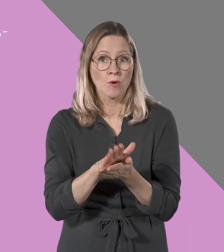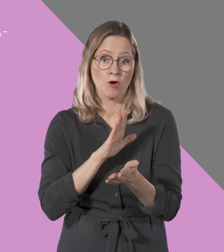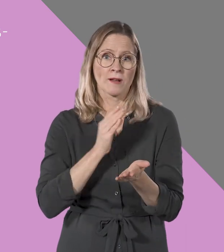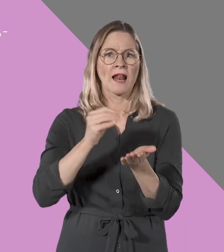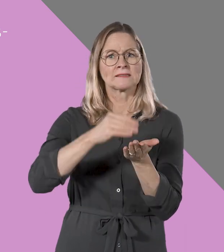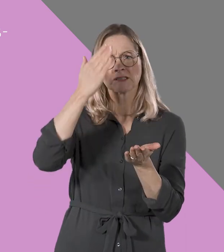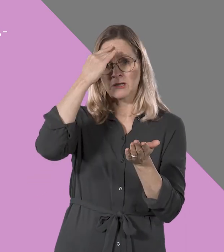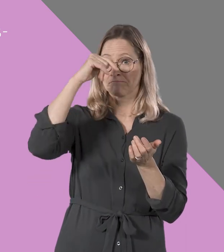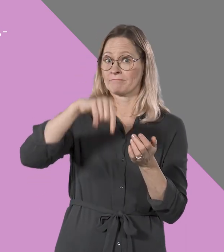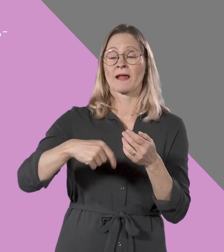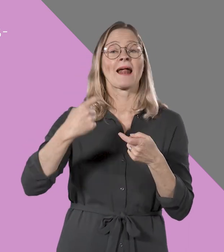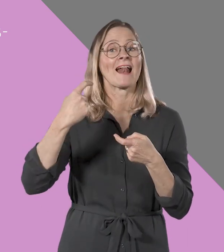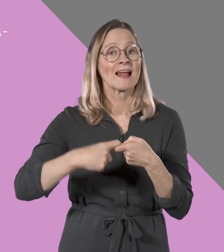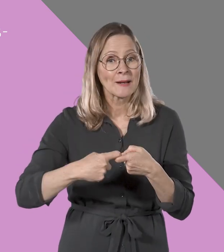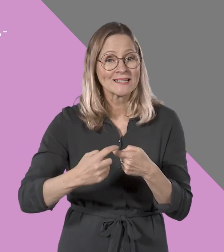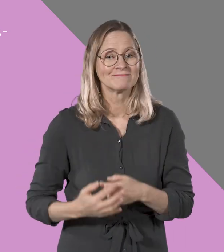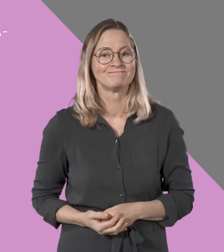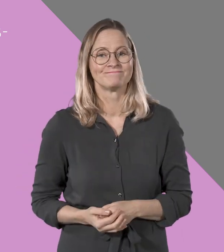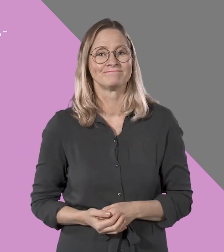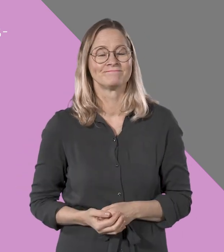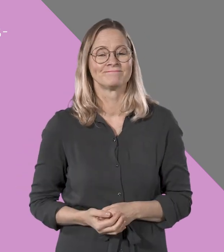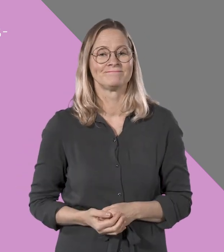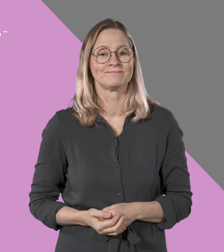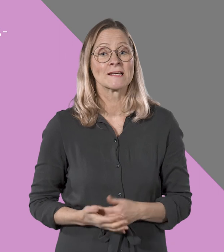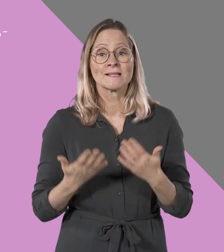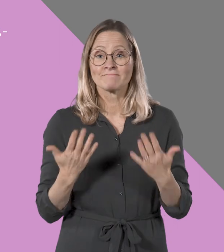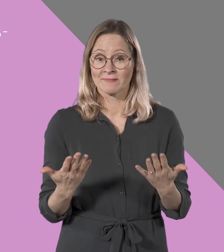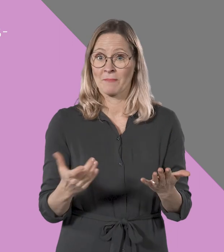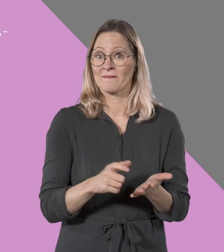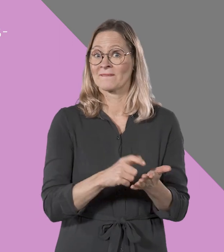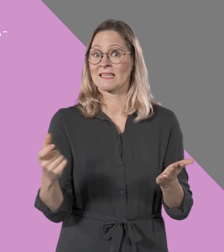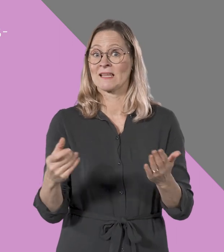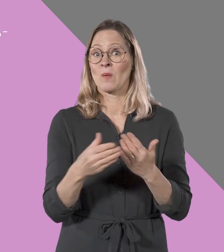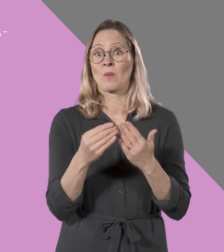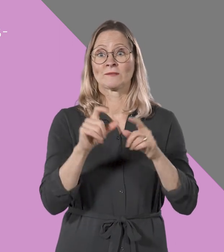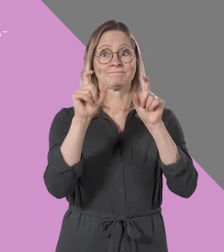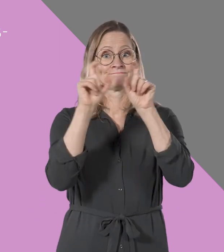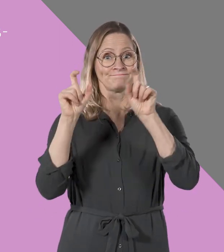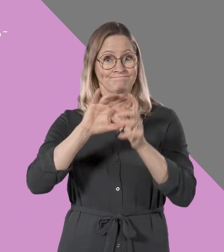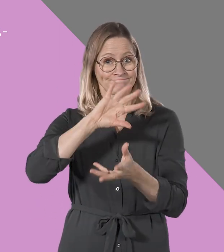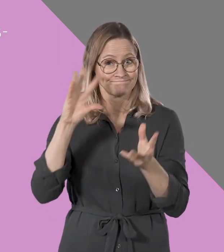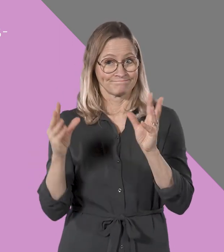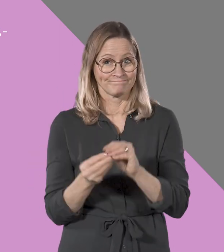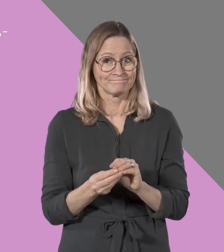Lisätietoa löydät oheisen linkin takaa. Tässä olivat tämän viikon uutisaiheet.